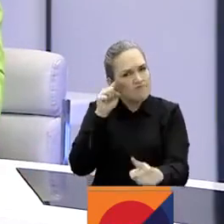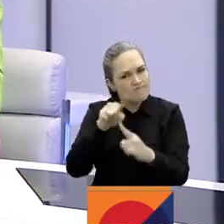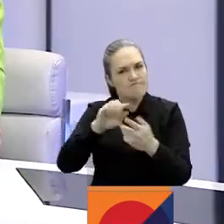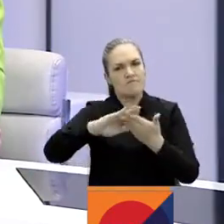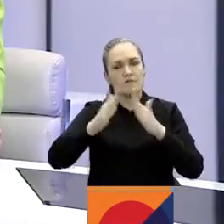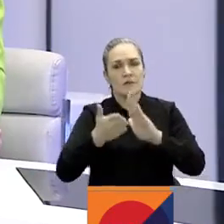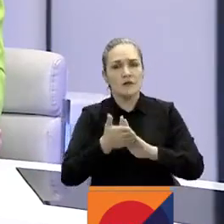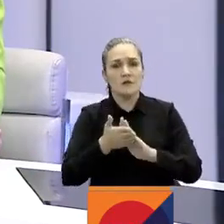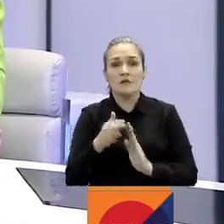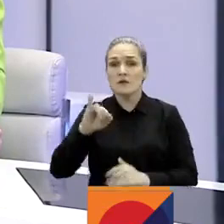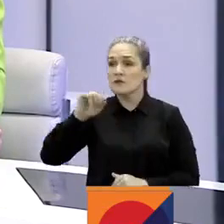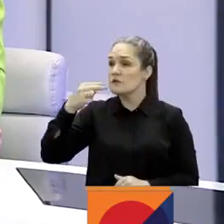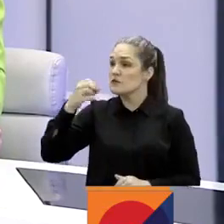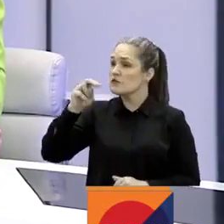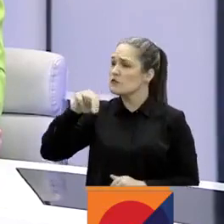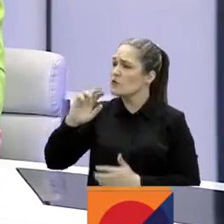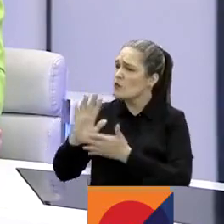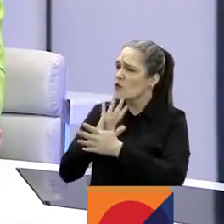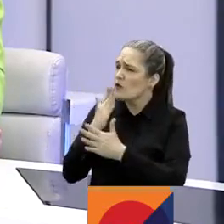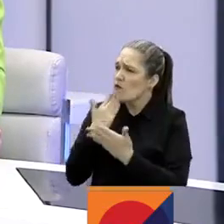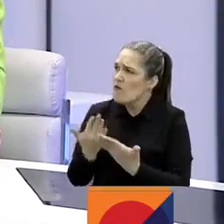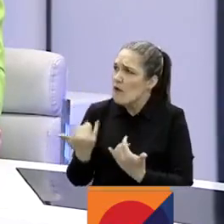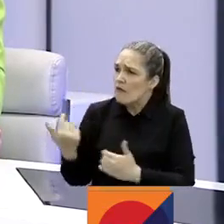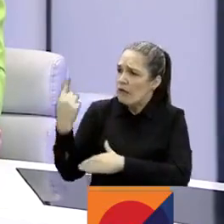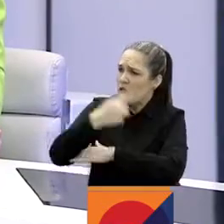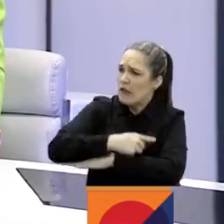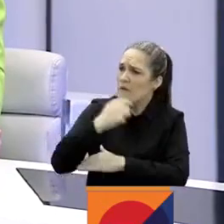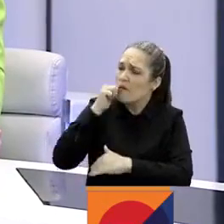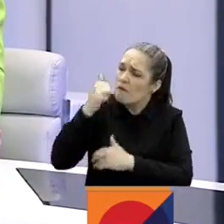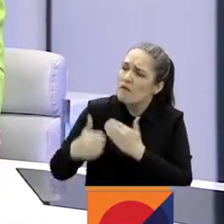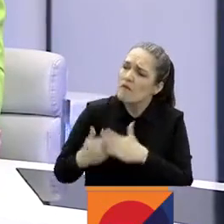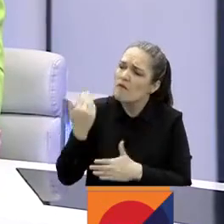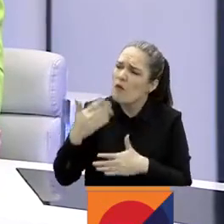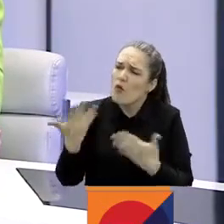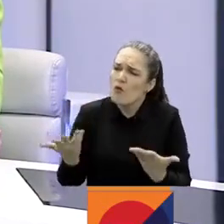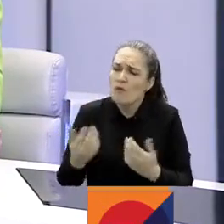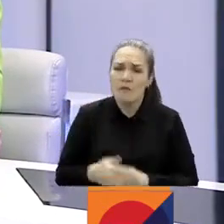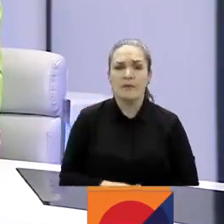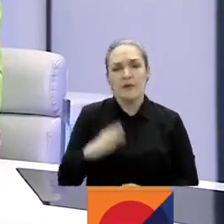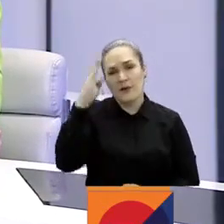COMENZARá UN NUEVO INTENTO DE